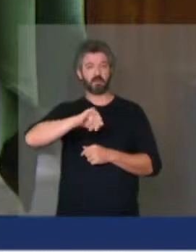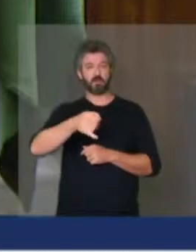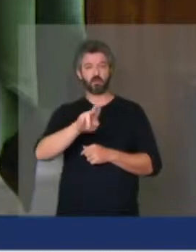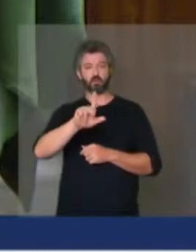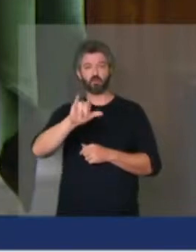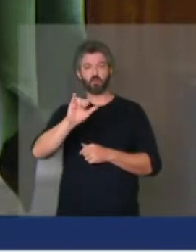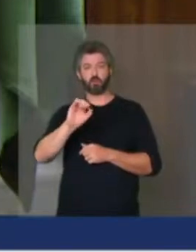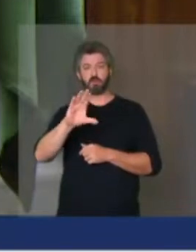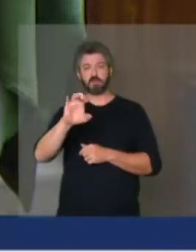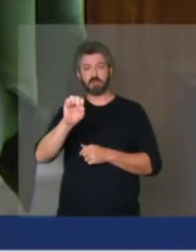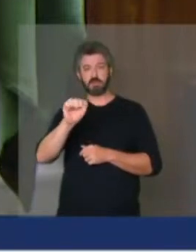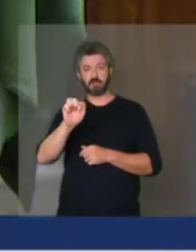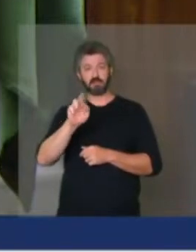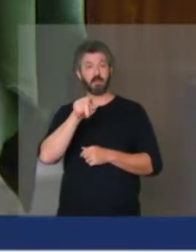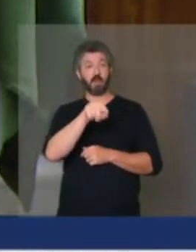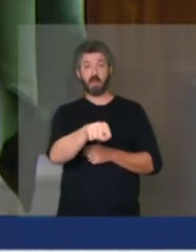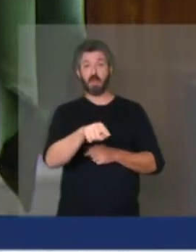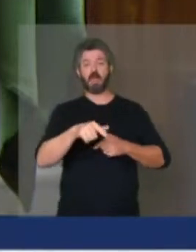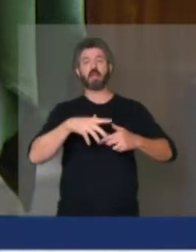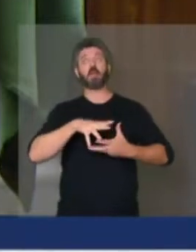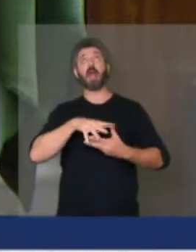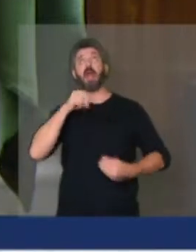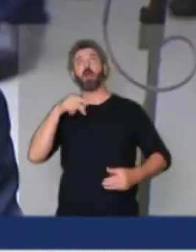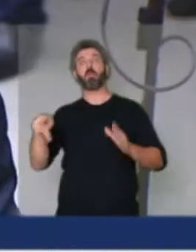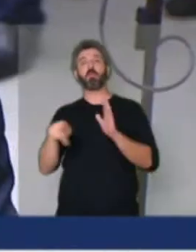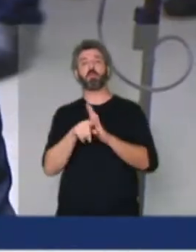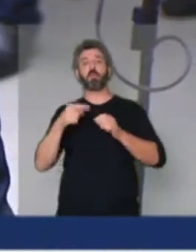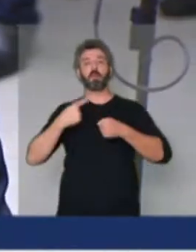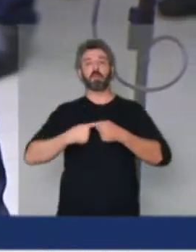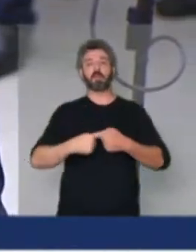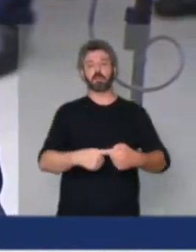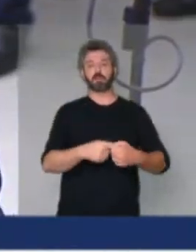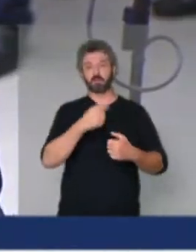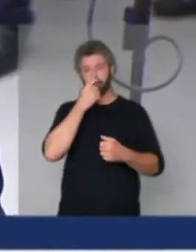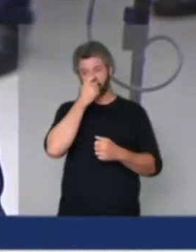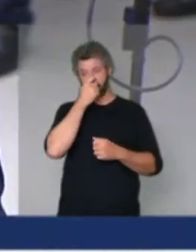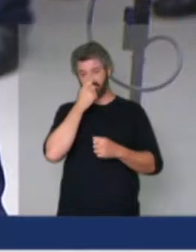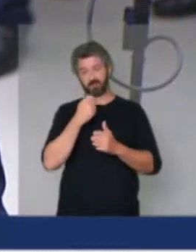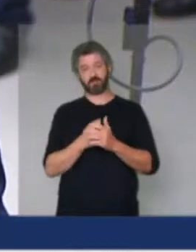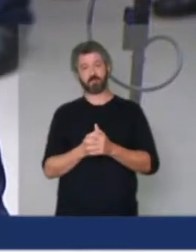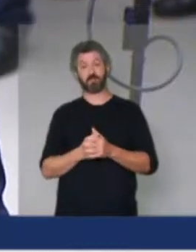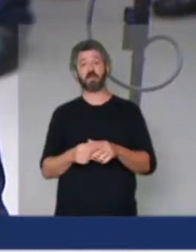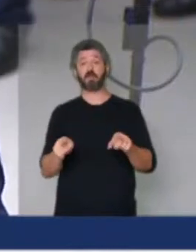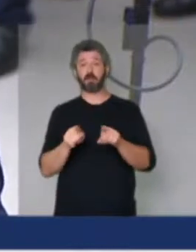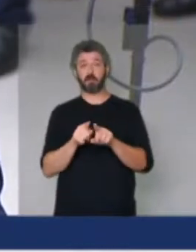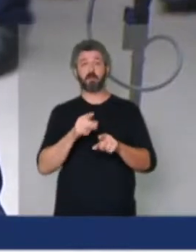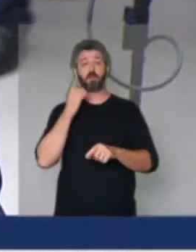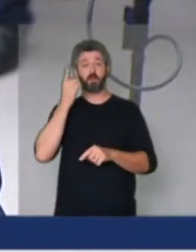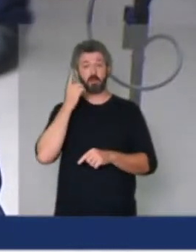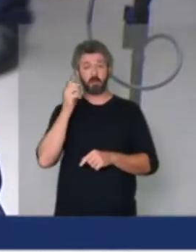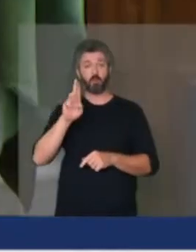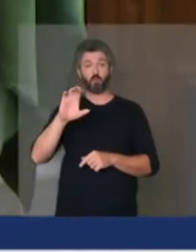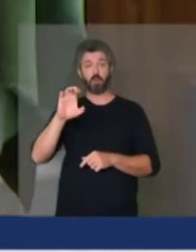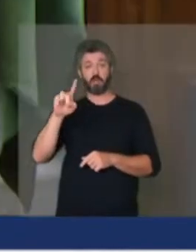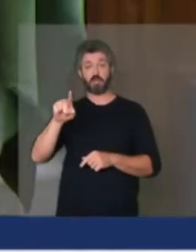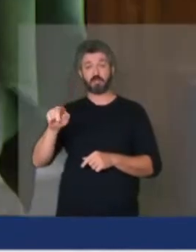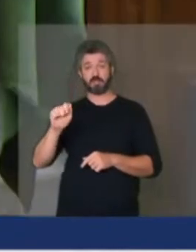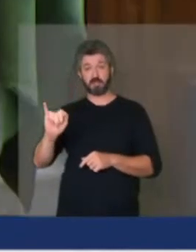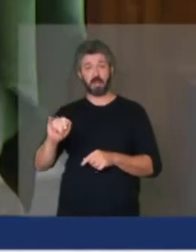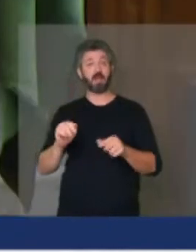MUNICIPALISTA DE ALMA. COMO É TAMBÉM O DEPUTADO PEDRO UCZAI, TANTOS OUTROS PARLAMENTARES QUE ENTENDEM A IMPORTÂNCIA DO PRÓPRIO